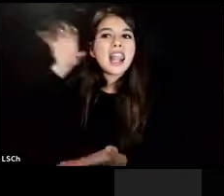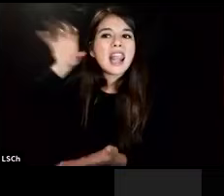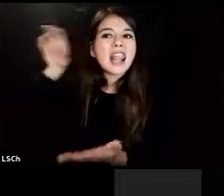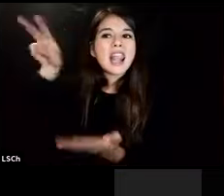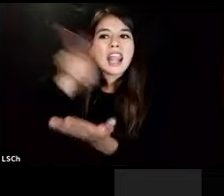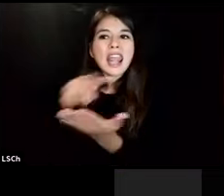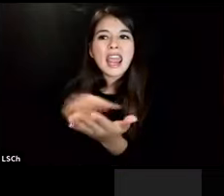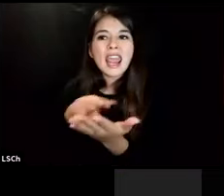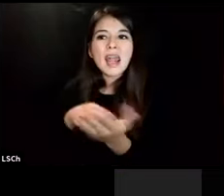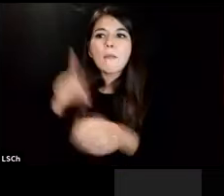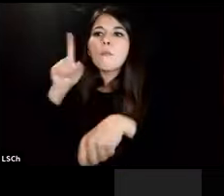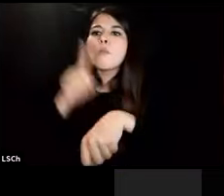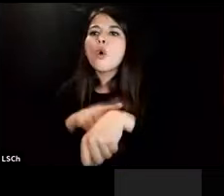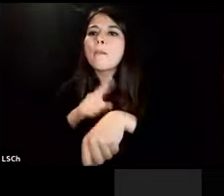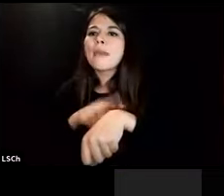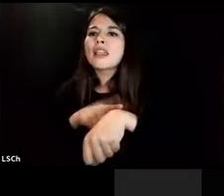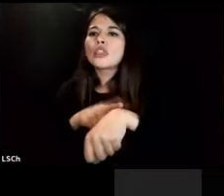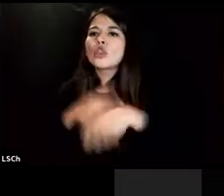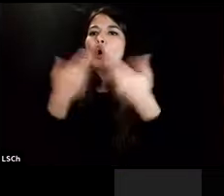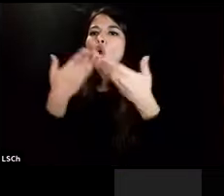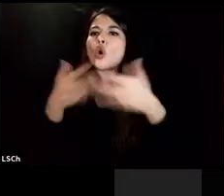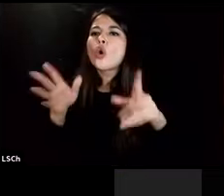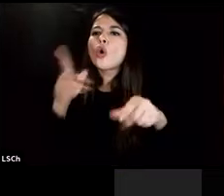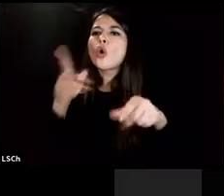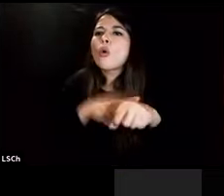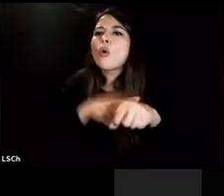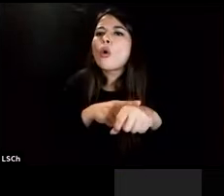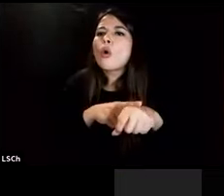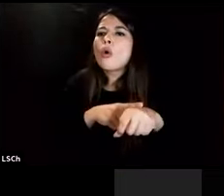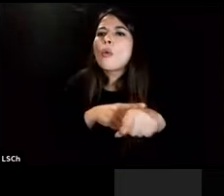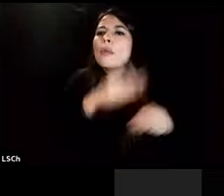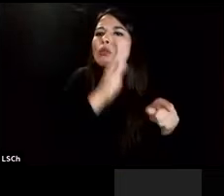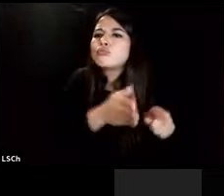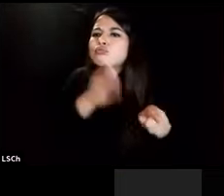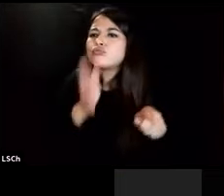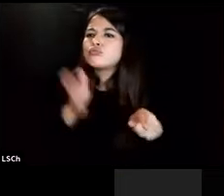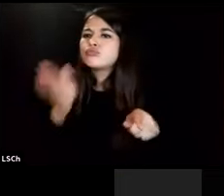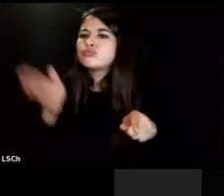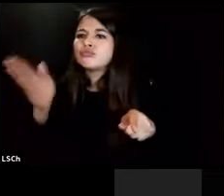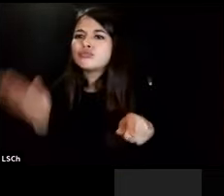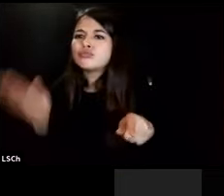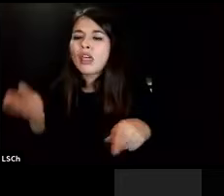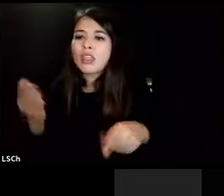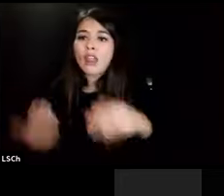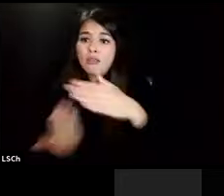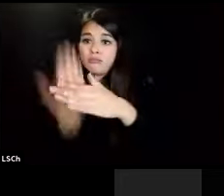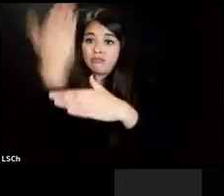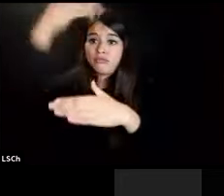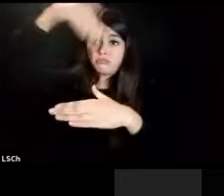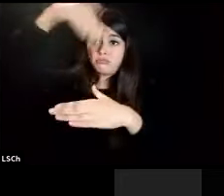momentos que tenemos en medio de nuestros días. Y con esto vino también